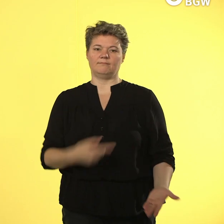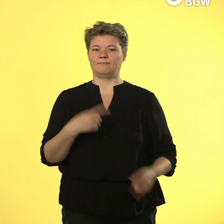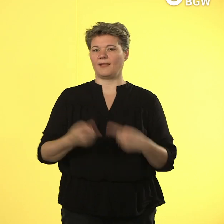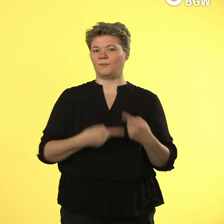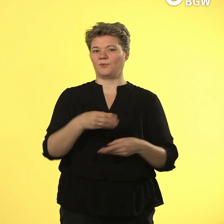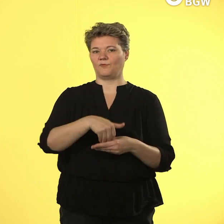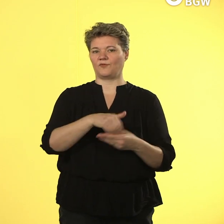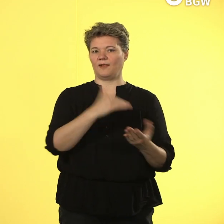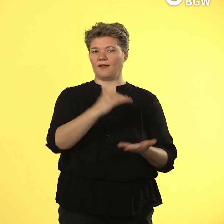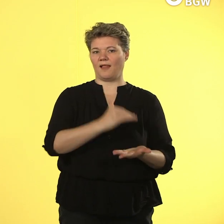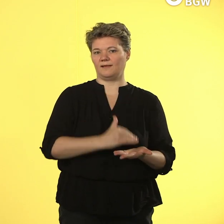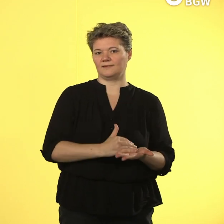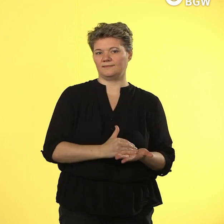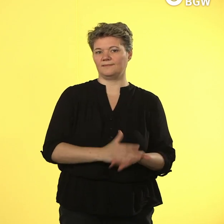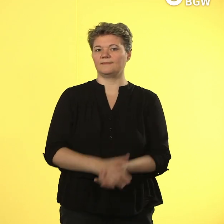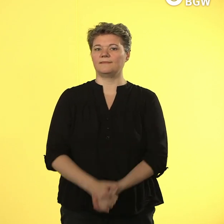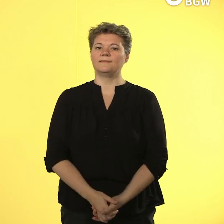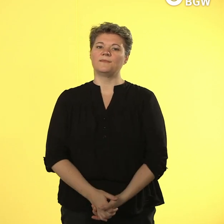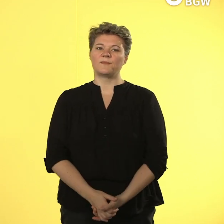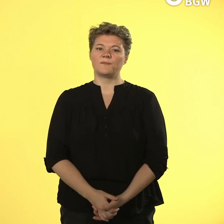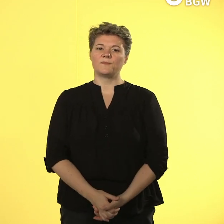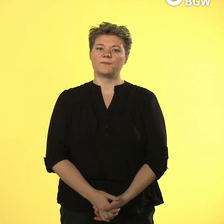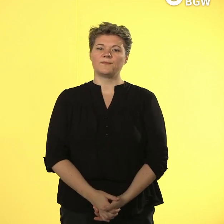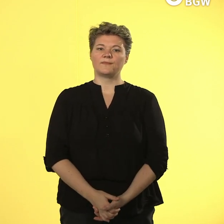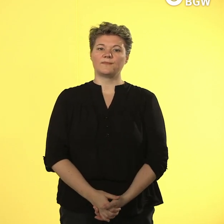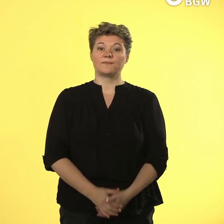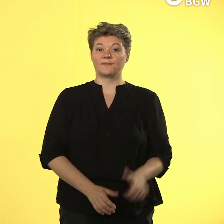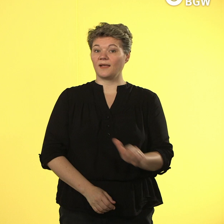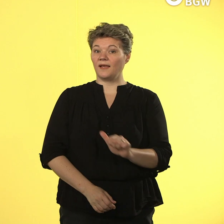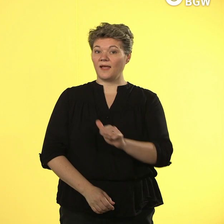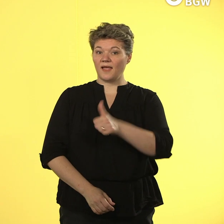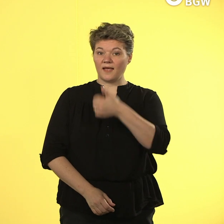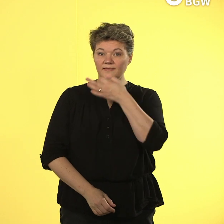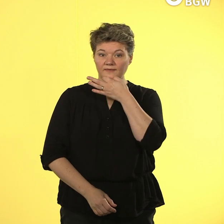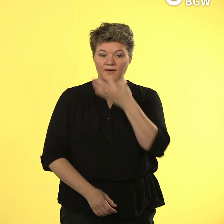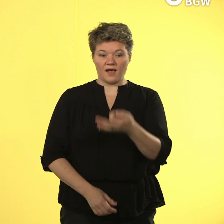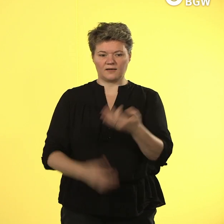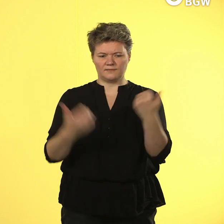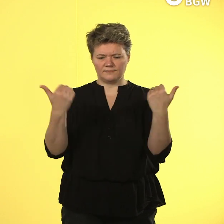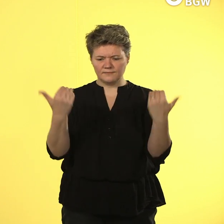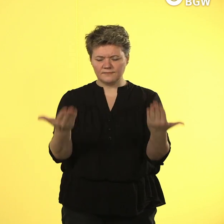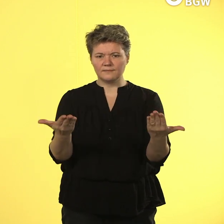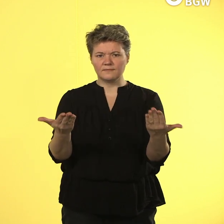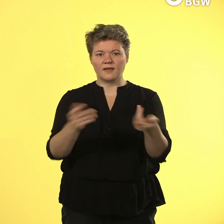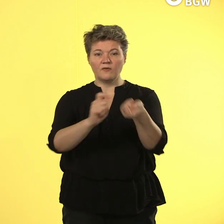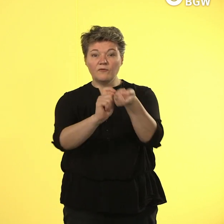Zunächst einmal: Warum sind Veränderung so heikel? Die Bedeutung von Routinen,